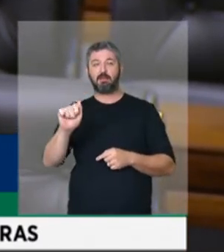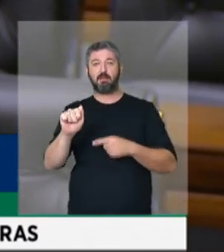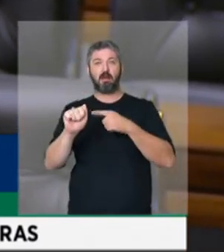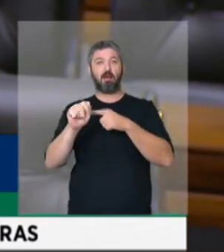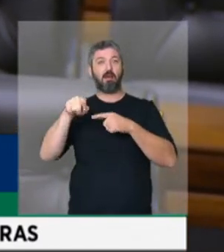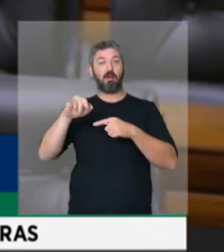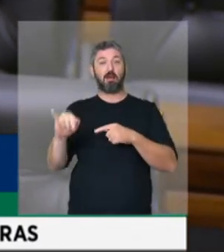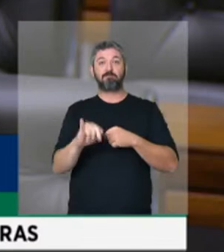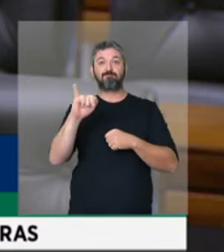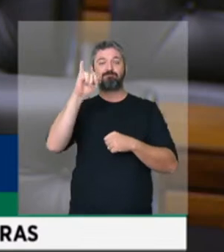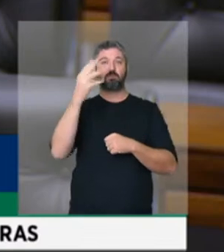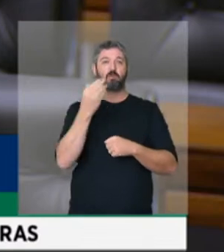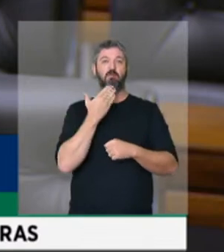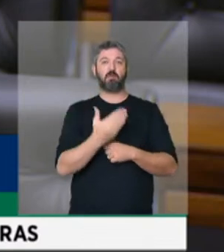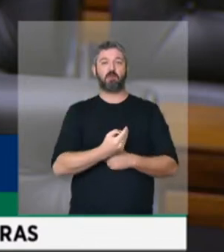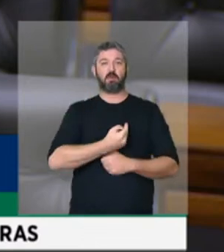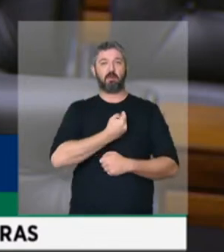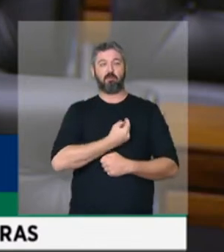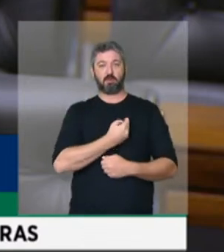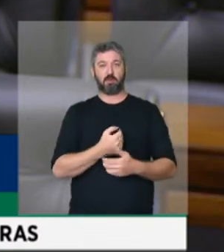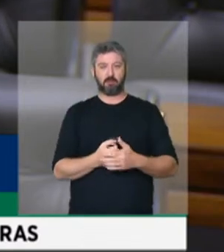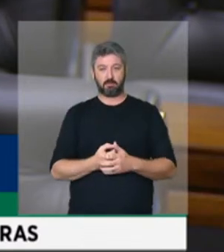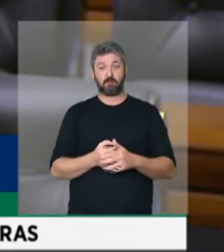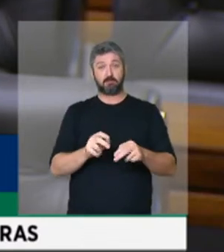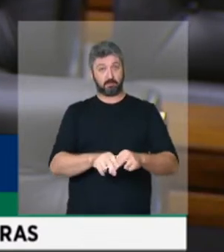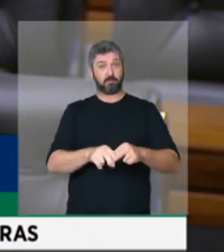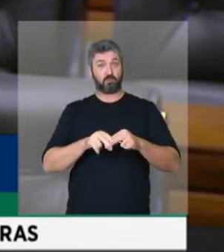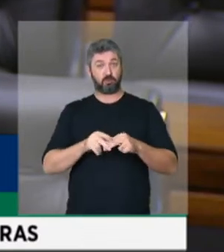PAÍS NO MUNDO... ABRE MÃO DA SOBERANIA SOB ENERGIA? NENHUM PAÍS FEZ ISSO ATÉ HOJE.